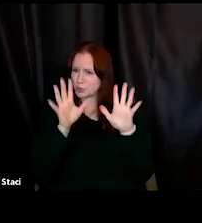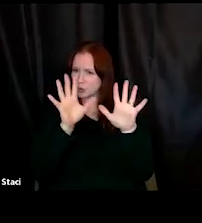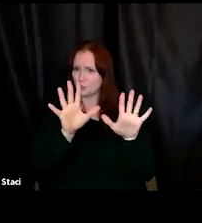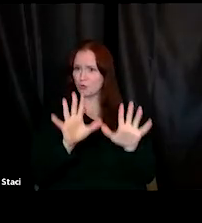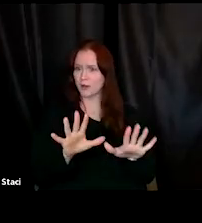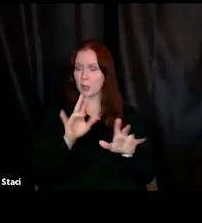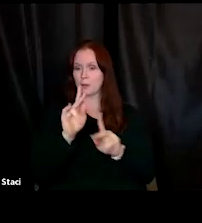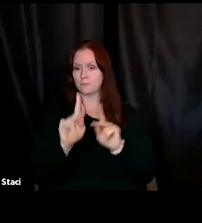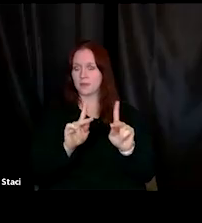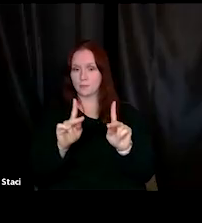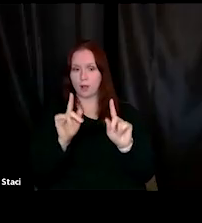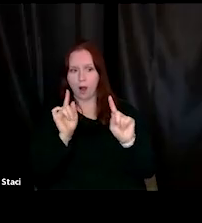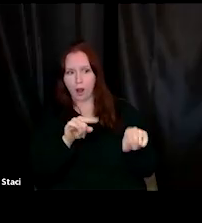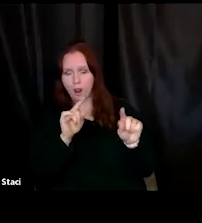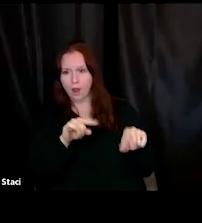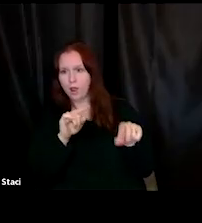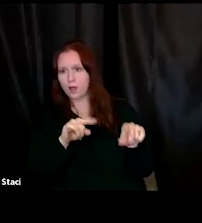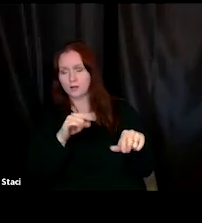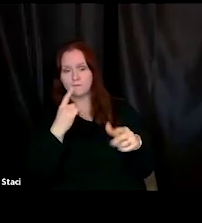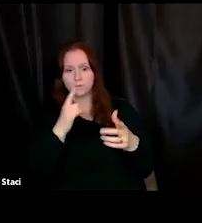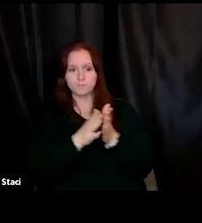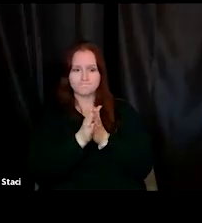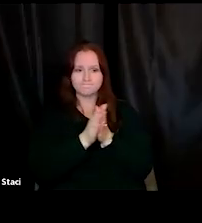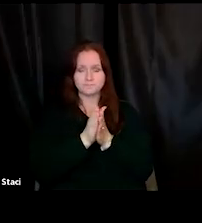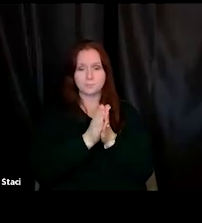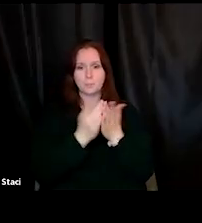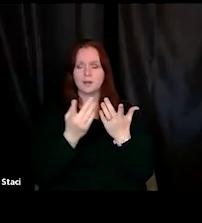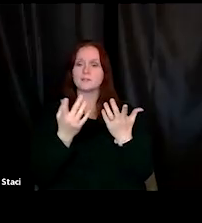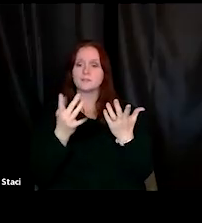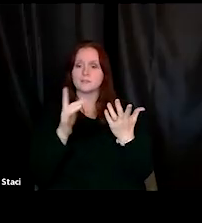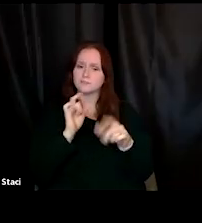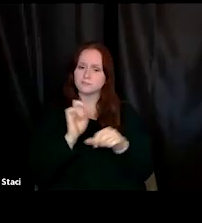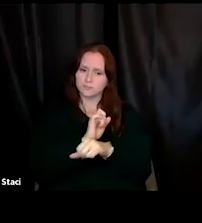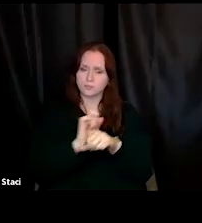como la fuente principal de información ocupacional que el personal de la SSA usa